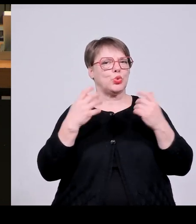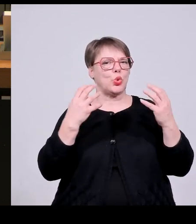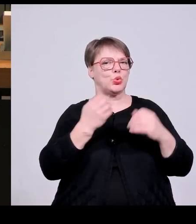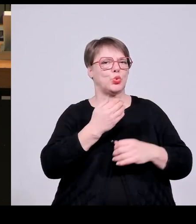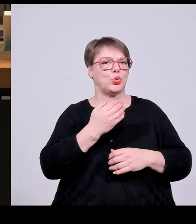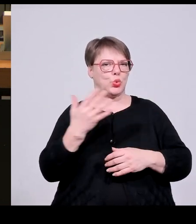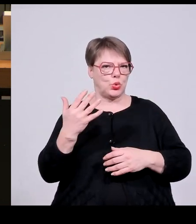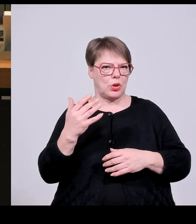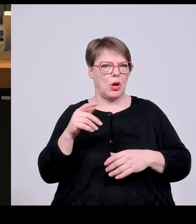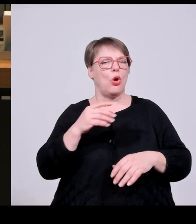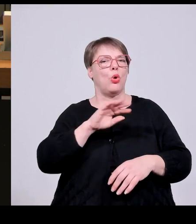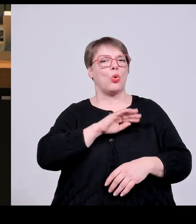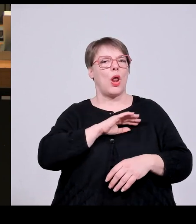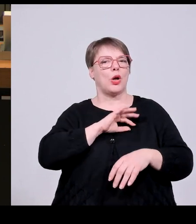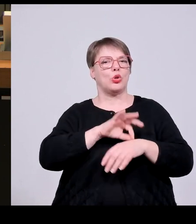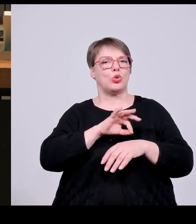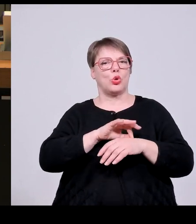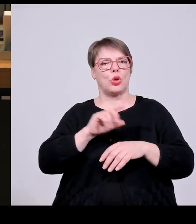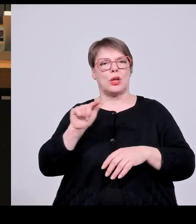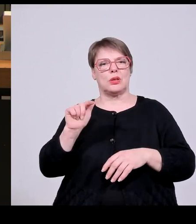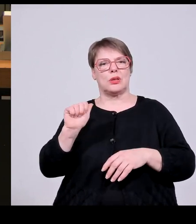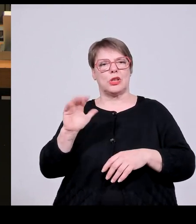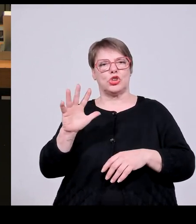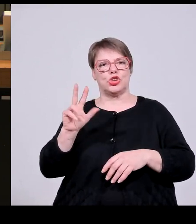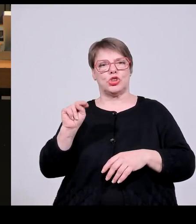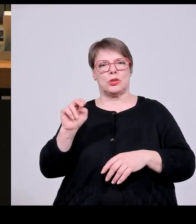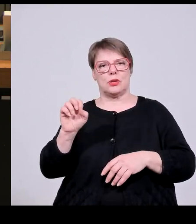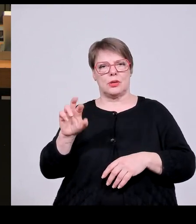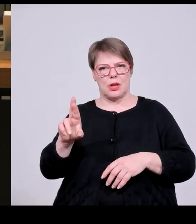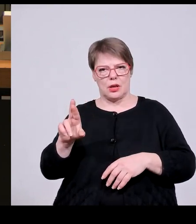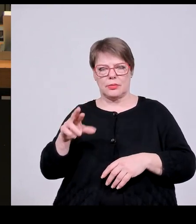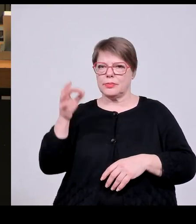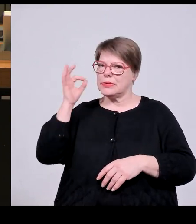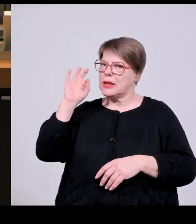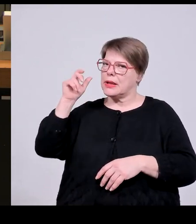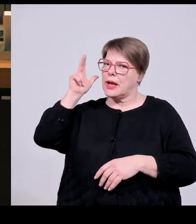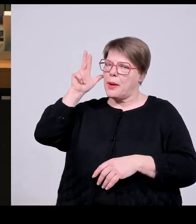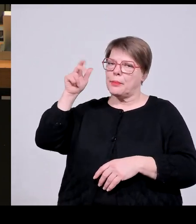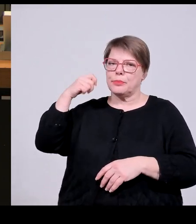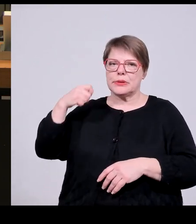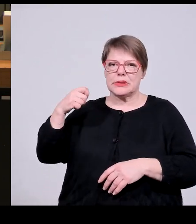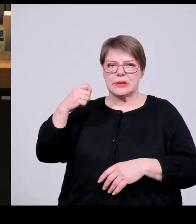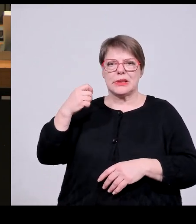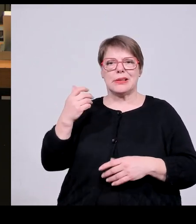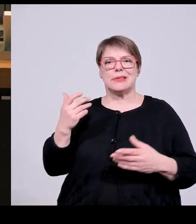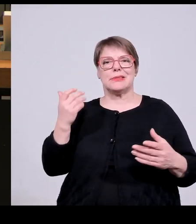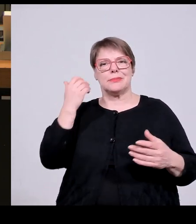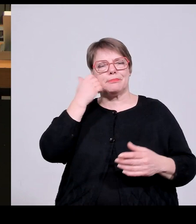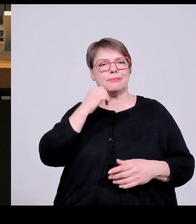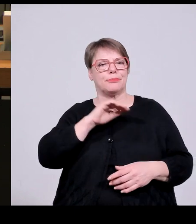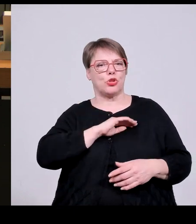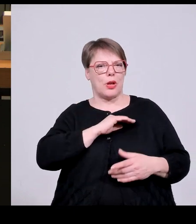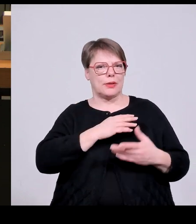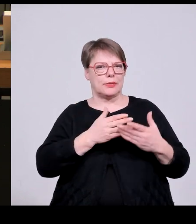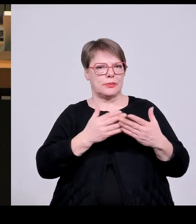Energiewende möglichst schnell umgesetzt bekommen. Und dafür werden wir Grüne uns auch weiterhin mit aller Kraft einsetzen. (Beifall)